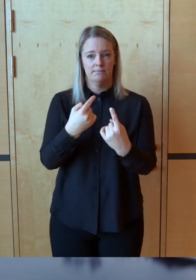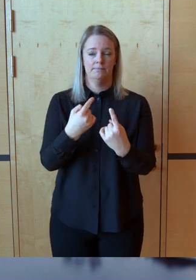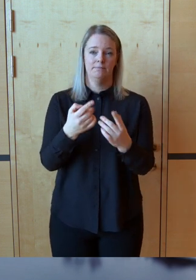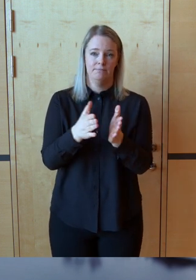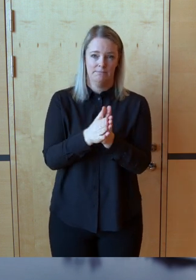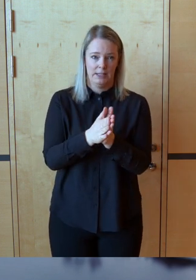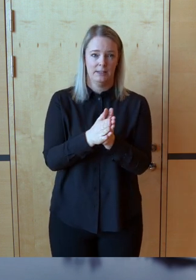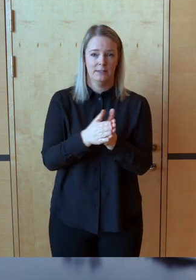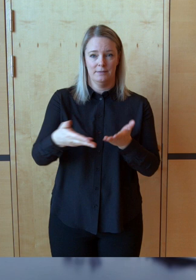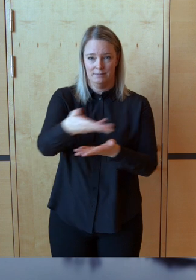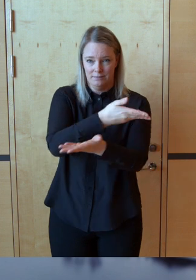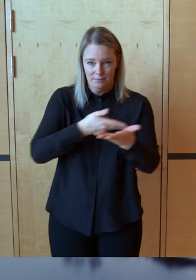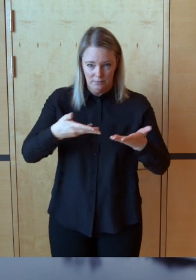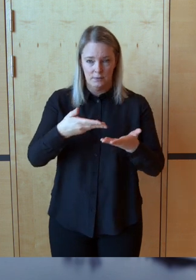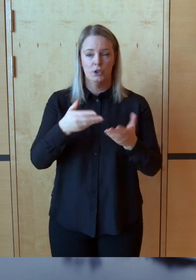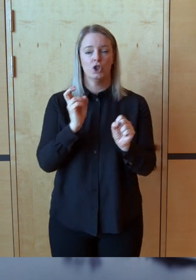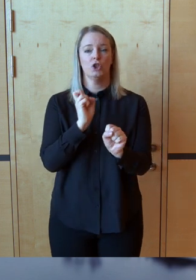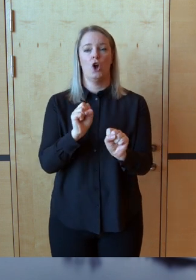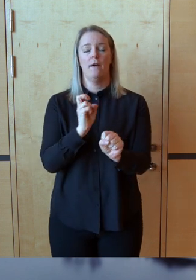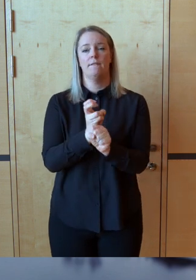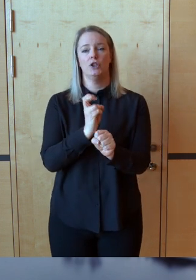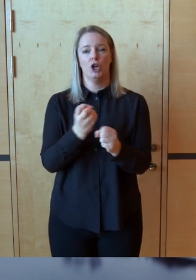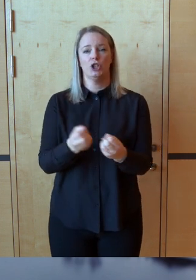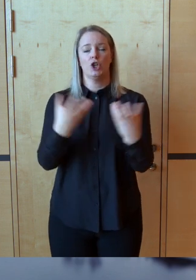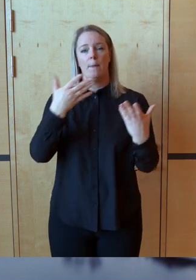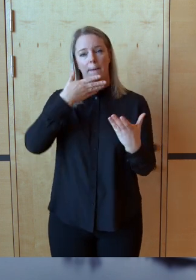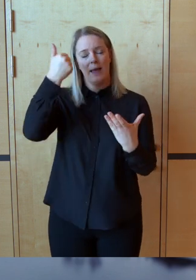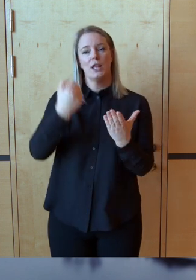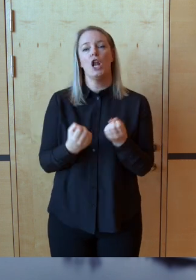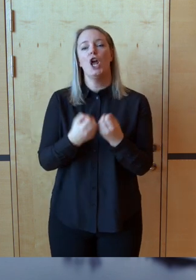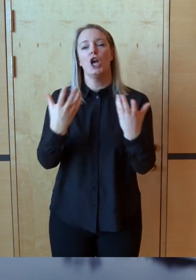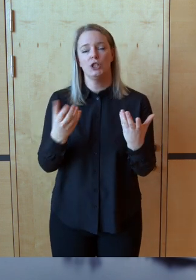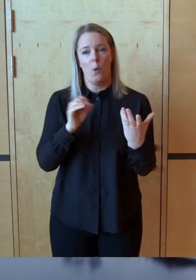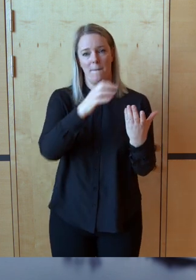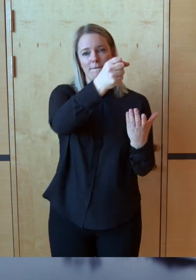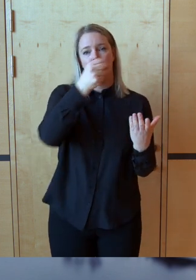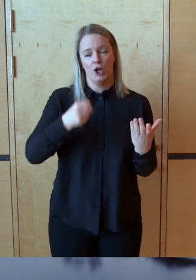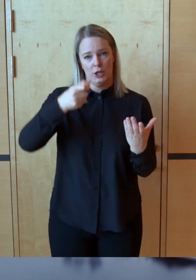Nu ska jag skapa lösningar för inflytande i den nya brandstationen